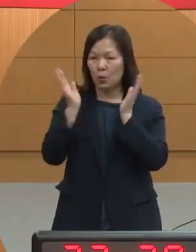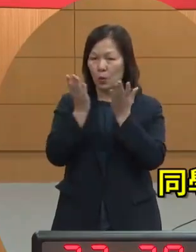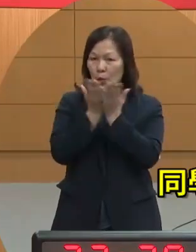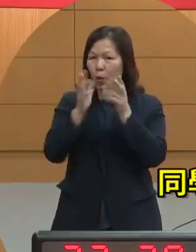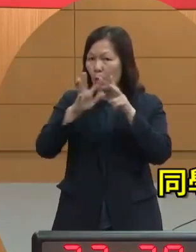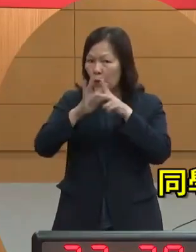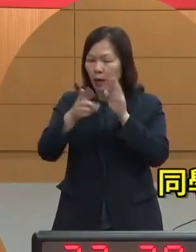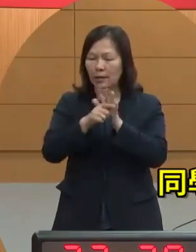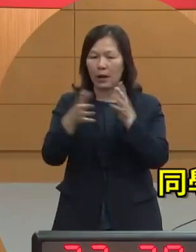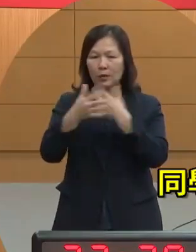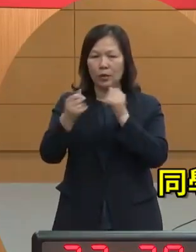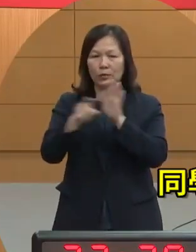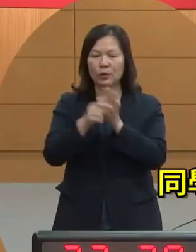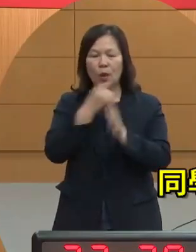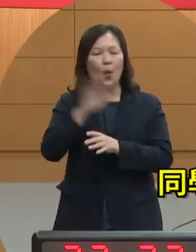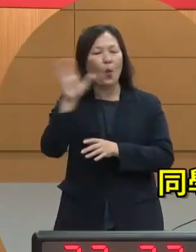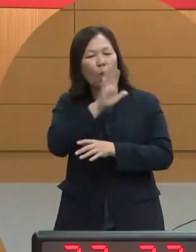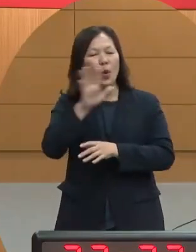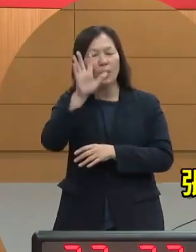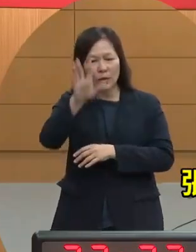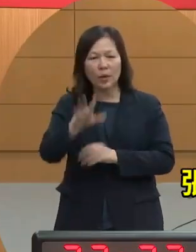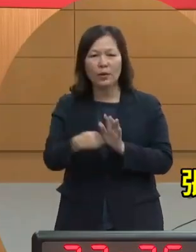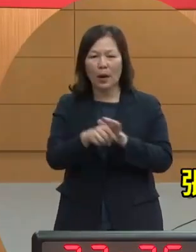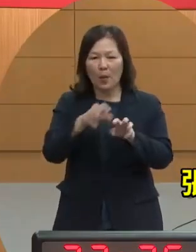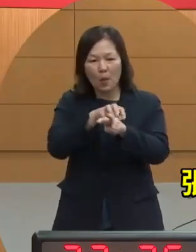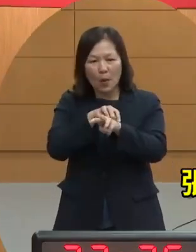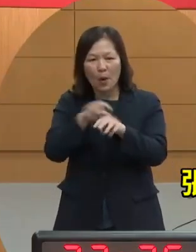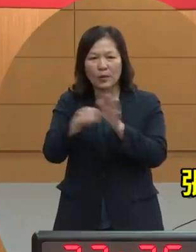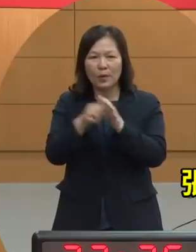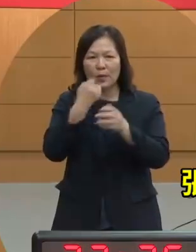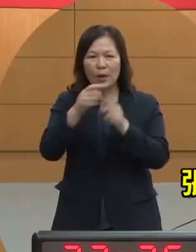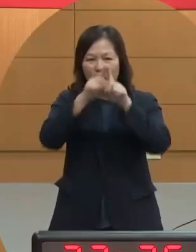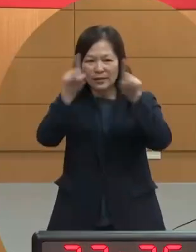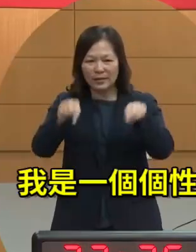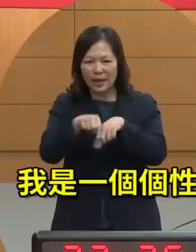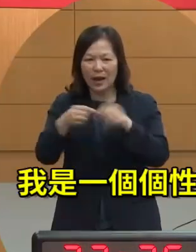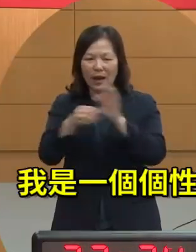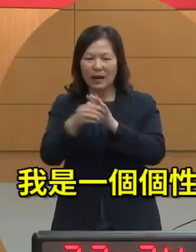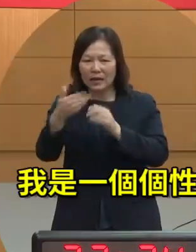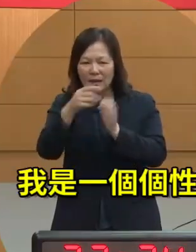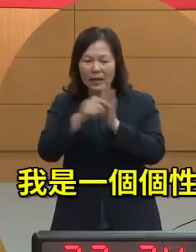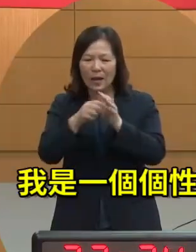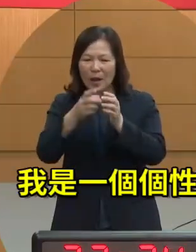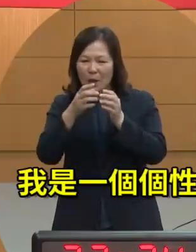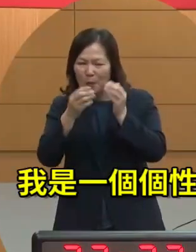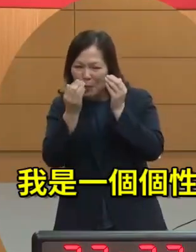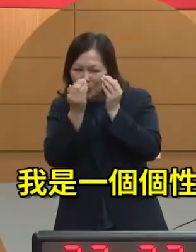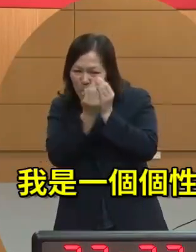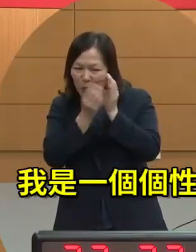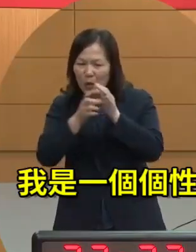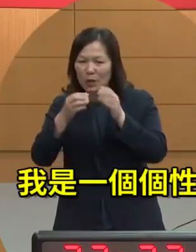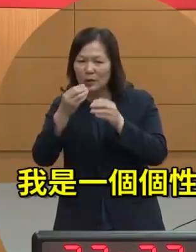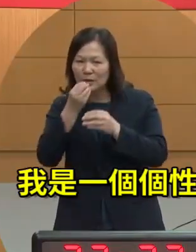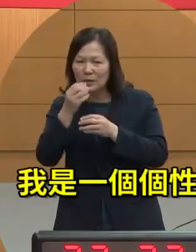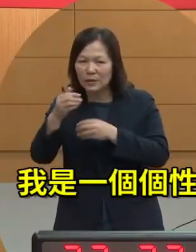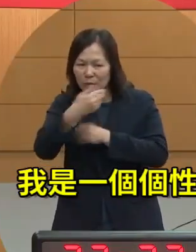同學們還有編一首歌叫做 張怡 張怡 偷吃一尾魚 我是一個個性非常歡樂的人 也是個很快樂的人